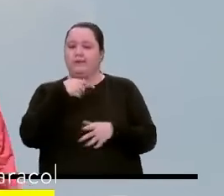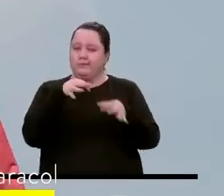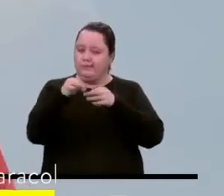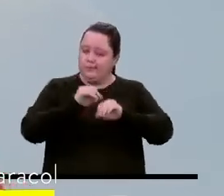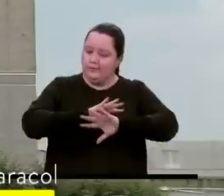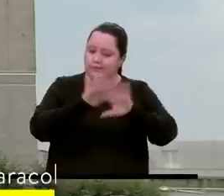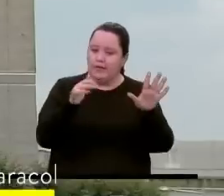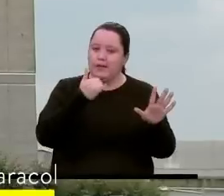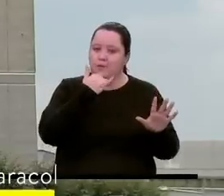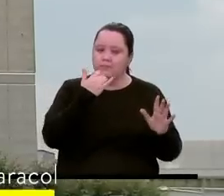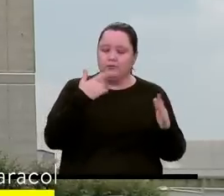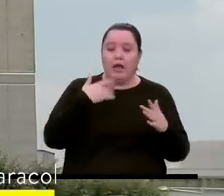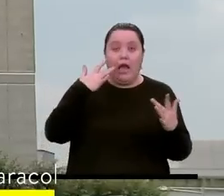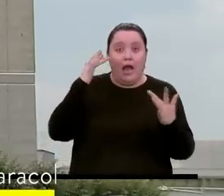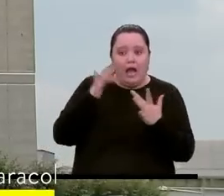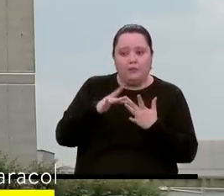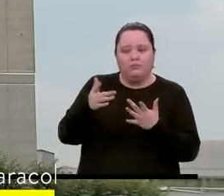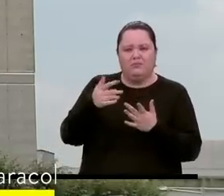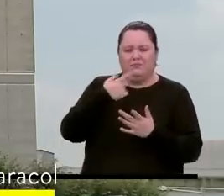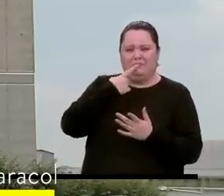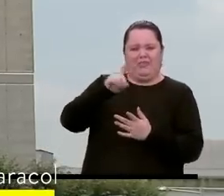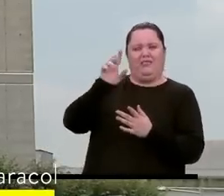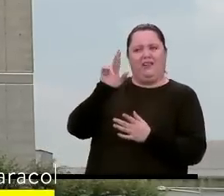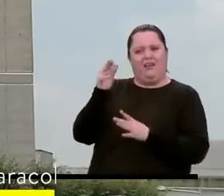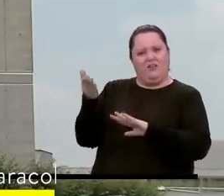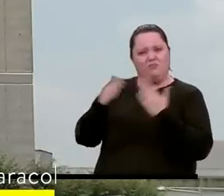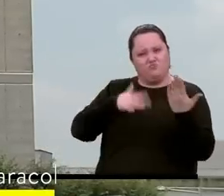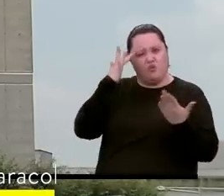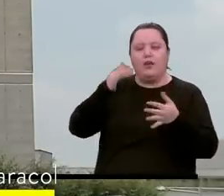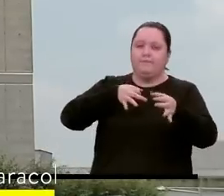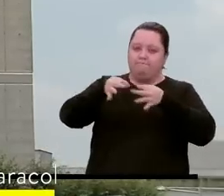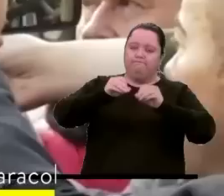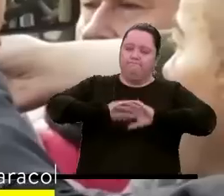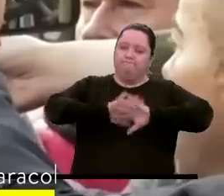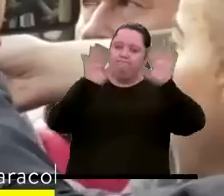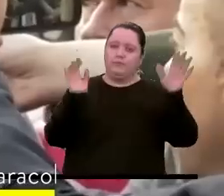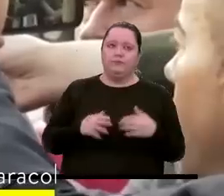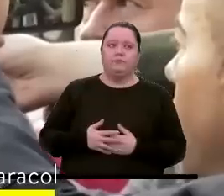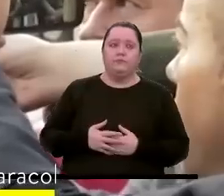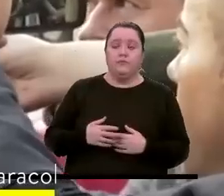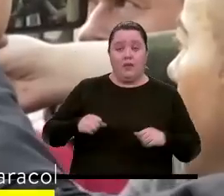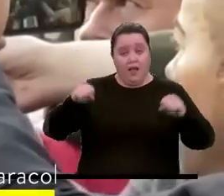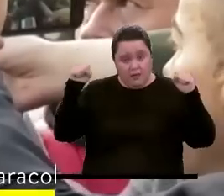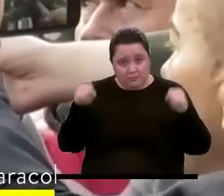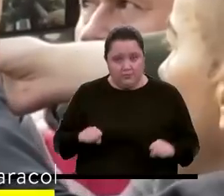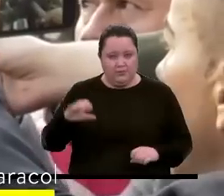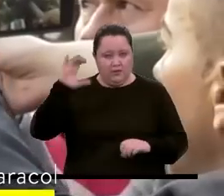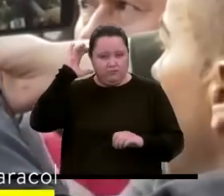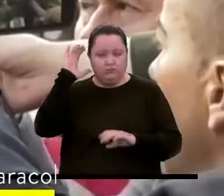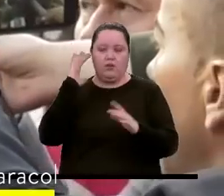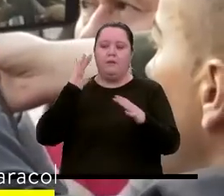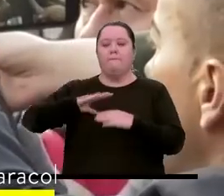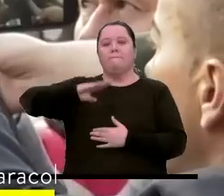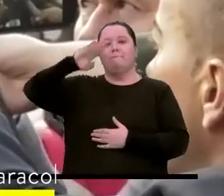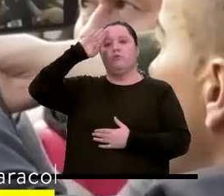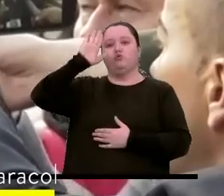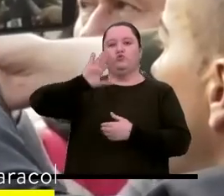hicieron eso amigo. ))) la fiscalía tiene en la mira este caso registrado de Bogotá y explica que se van a esclarecer